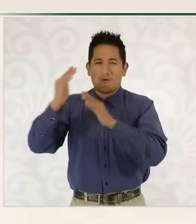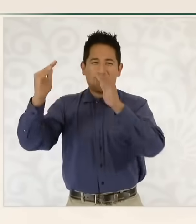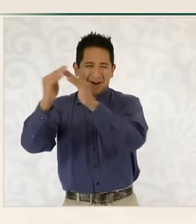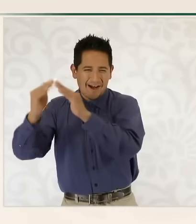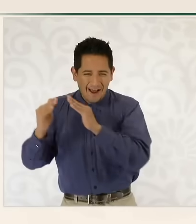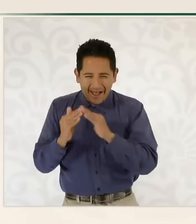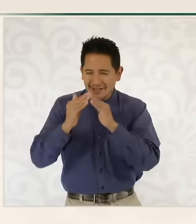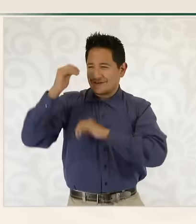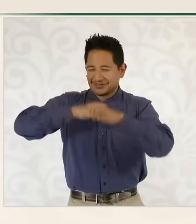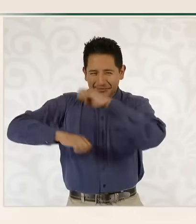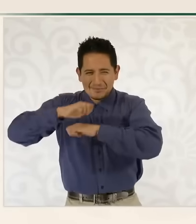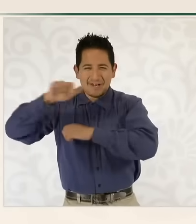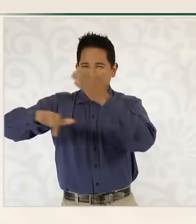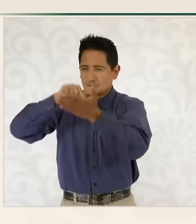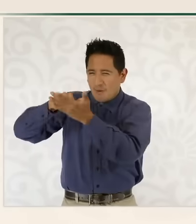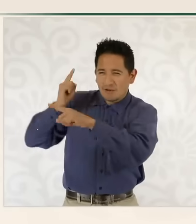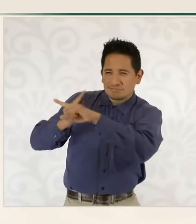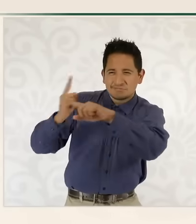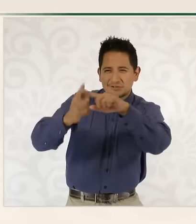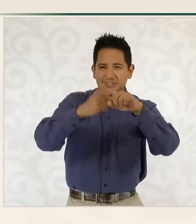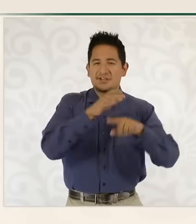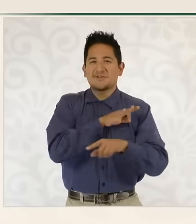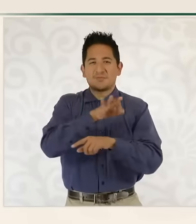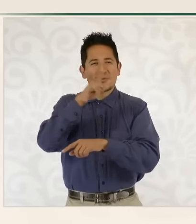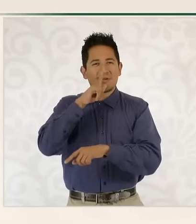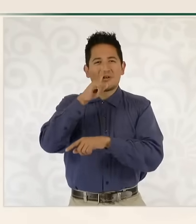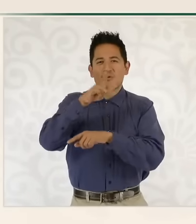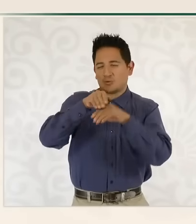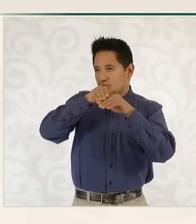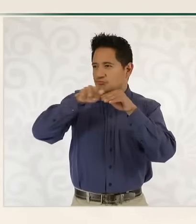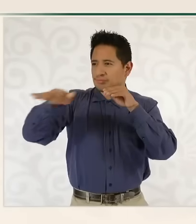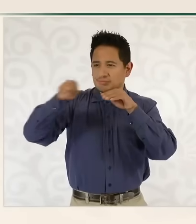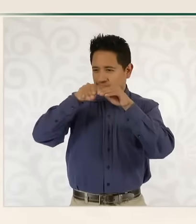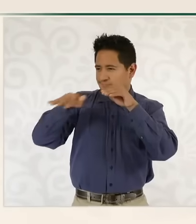parte es lo que es el las redes de distribución. Por un lado están las redes de transmisión y las